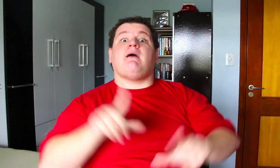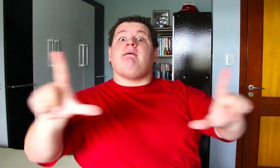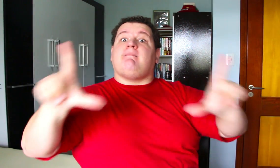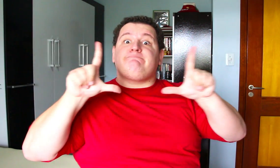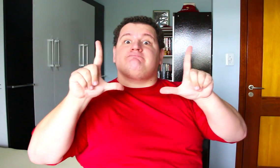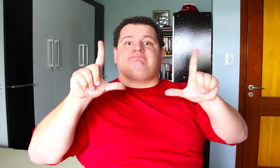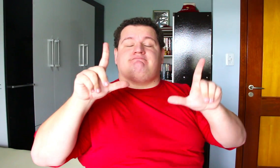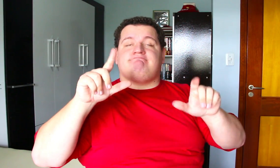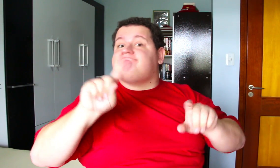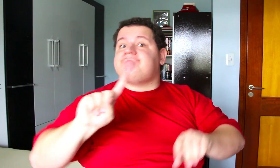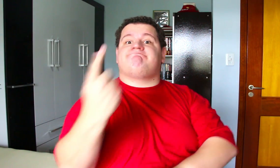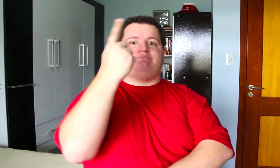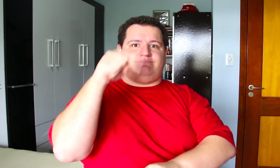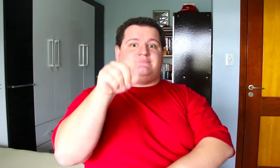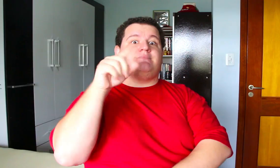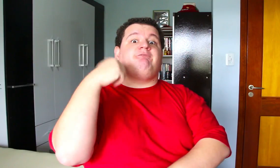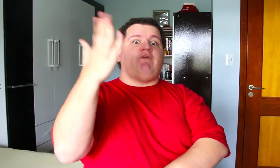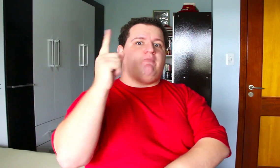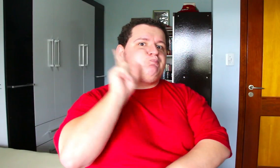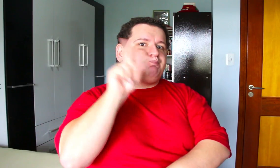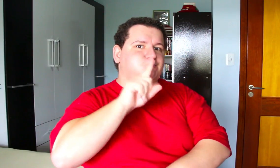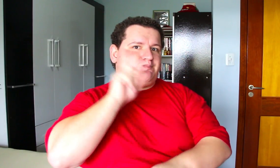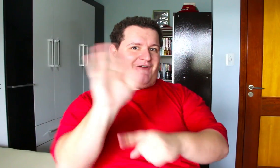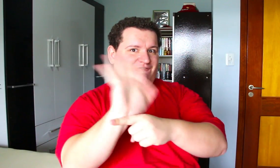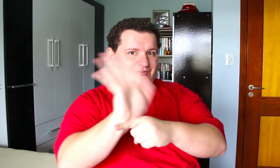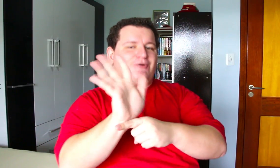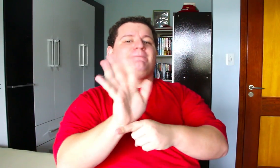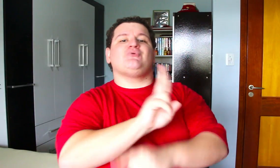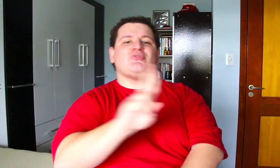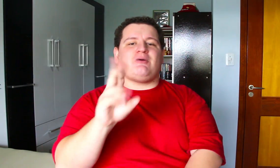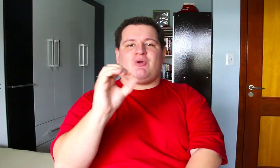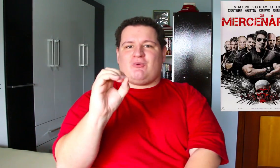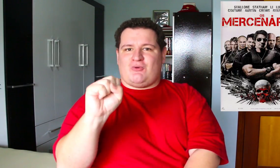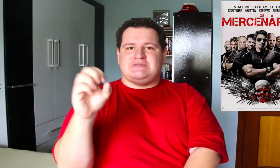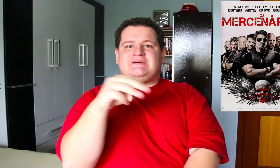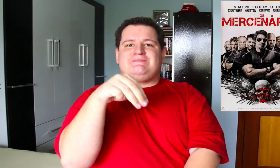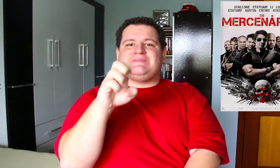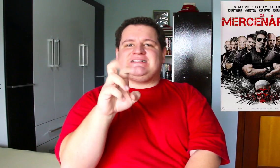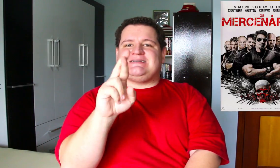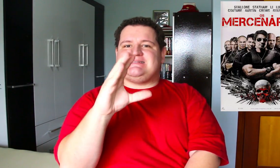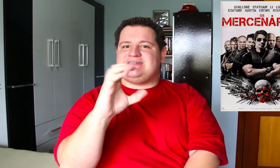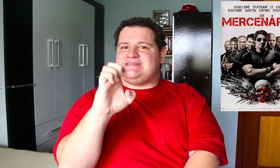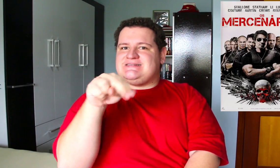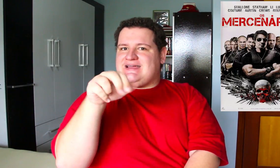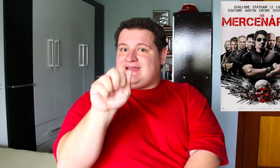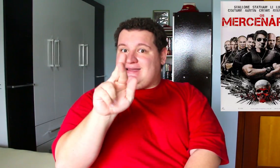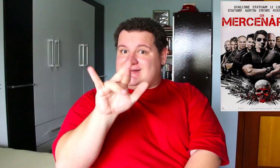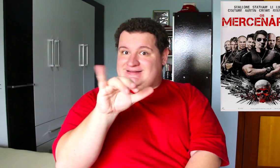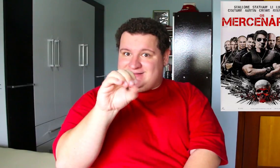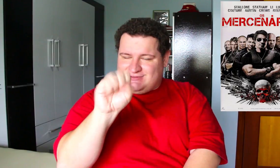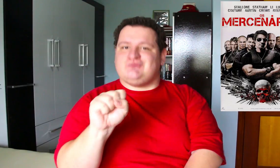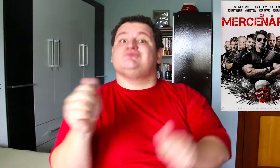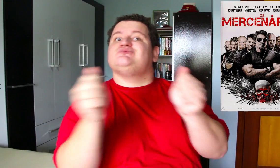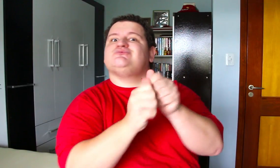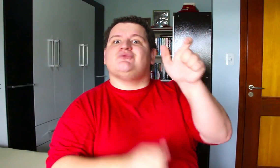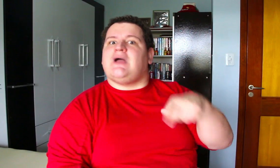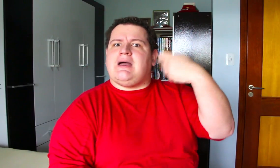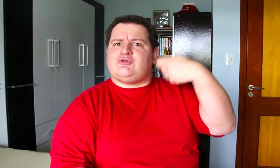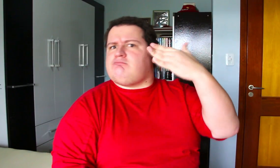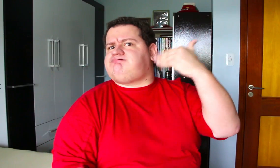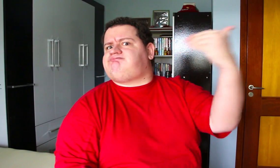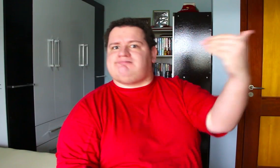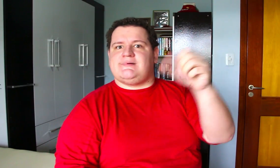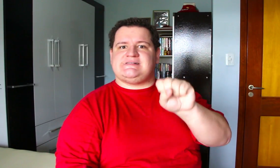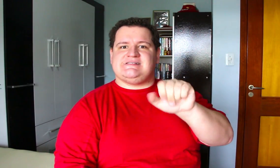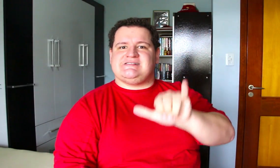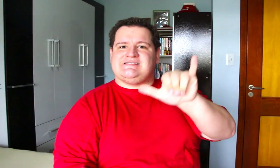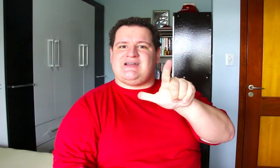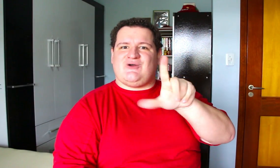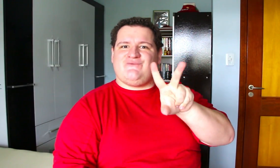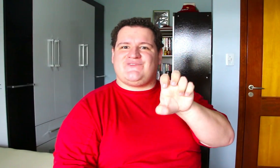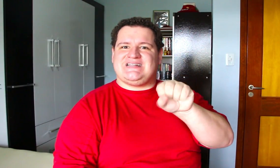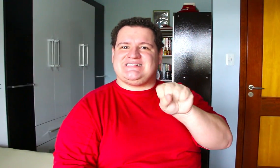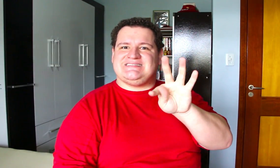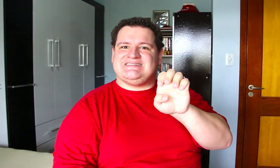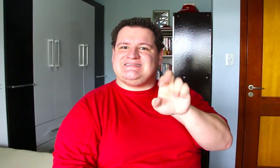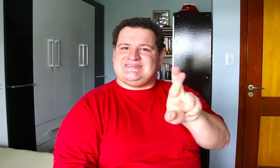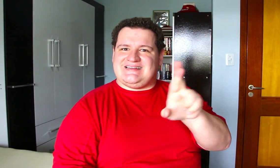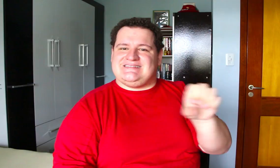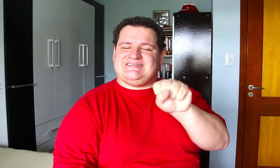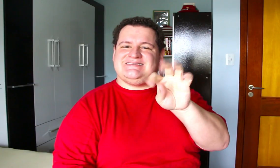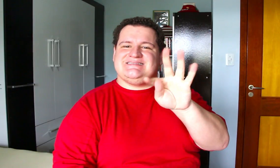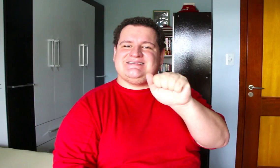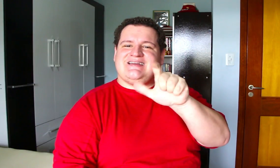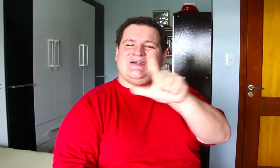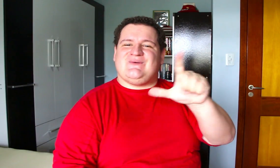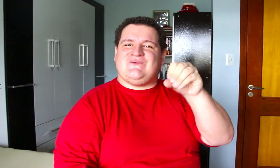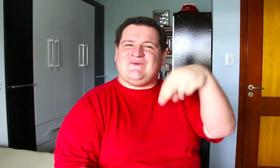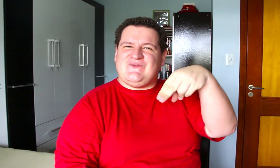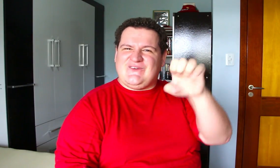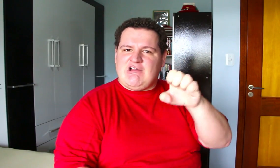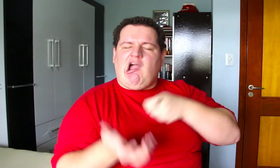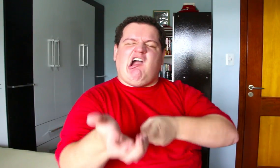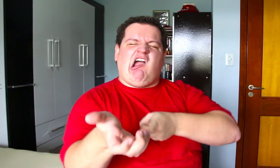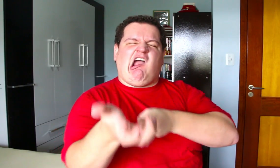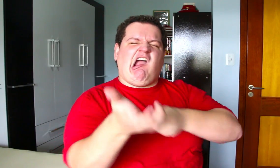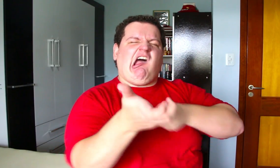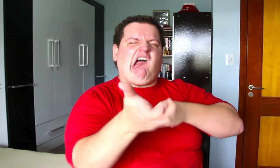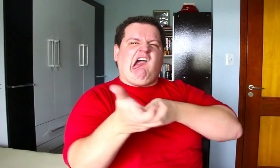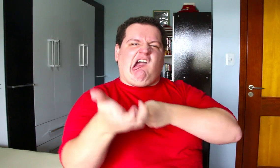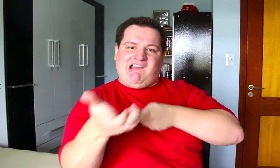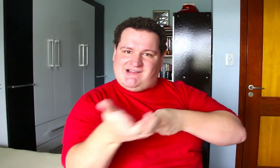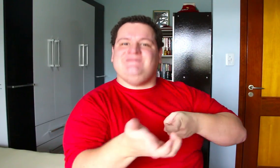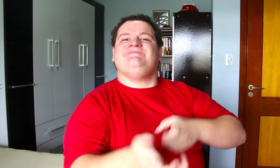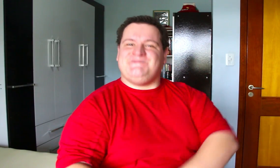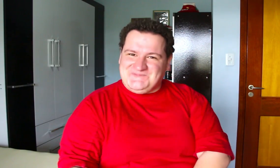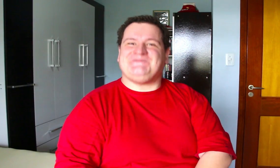Ela estreou o filme americano Os Mercenários, ao lado de Sylvester “Rambo” Stallone.